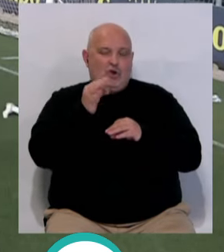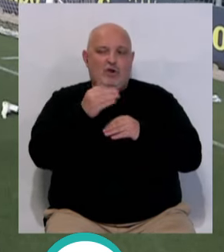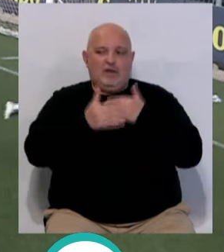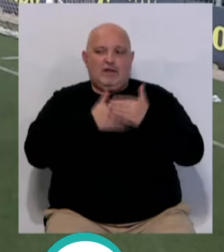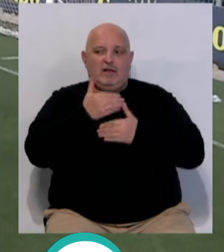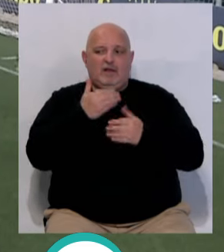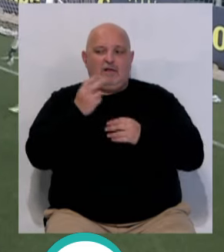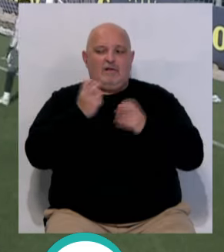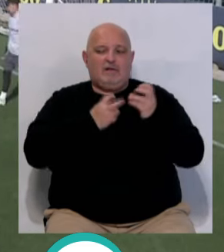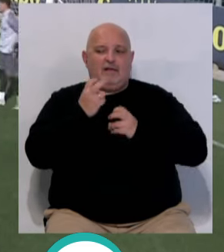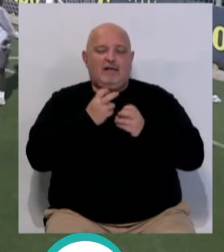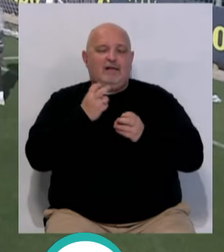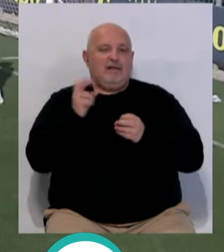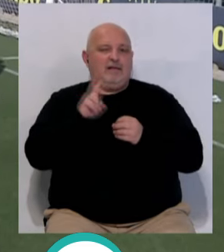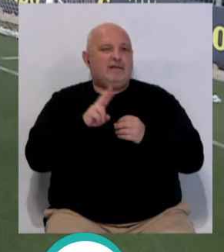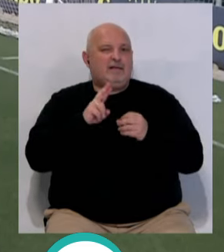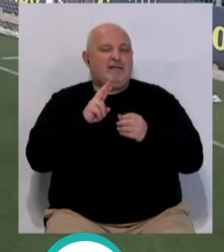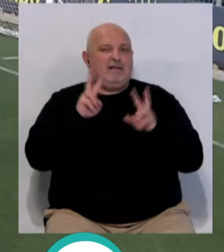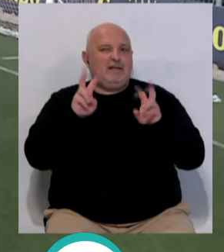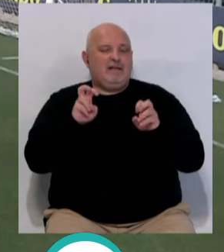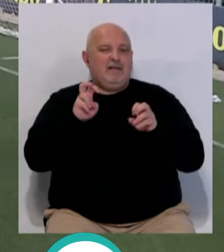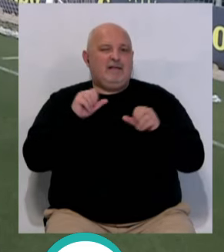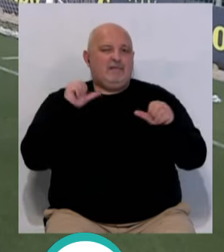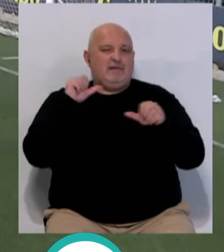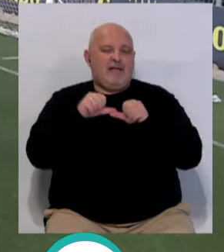tantísimas veces vuelvo a repetir lo mismo cuestión de estadística alguna vez tienes